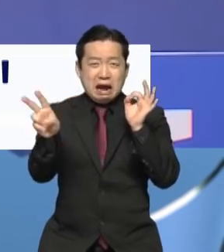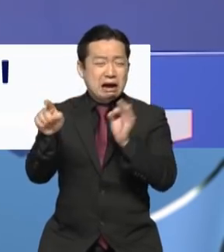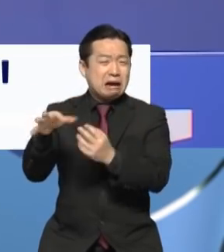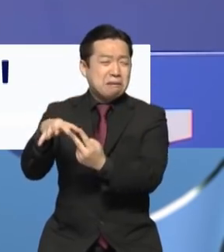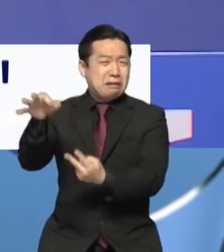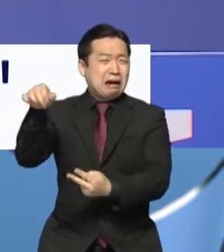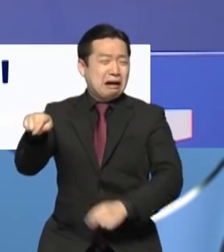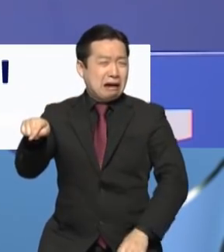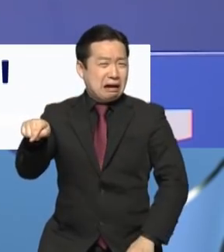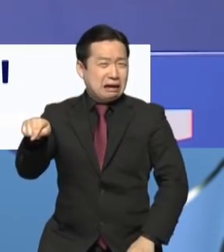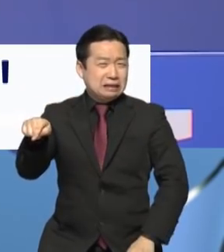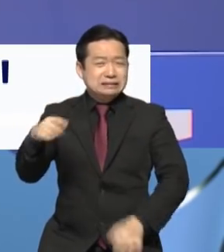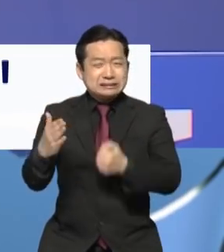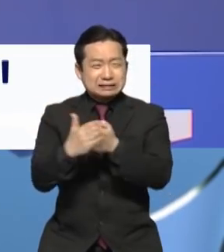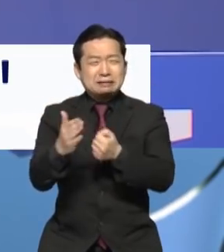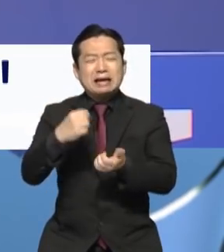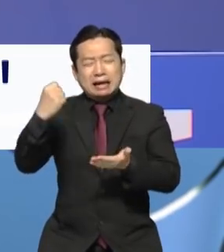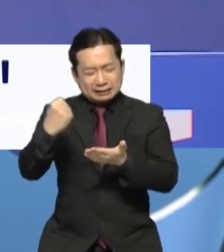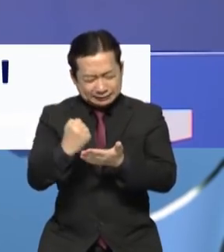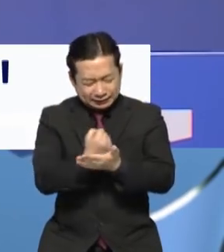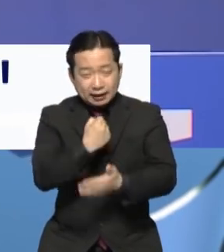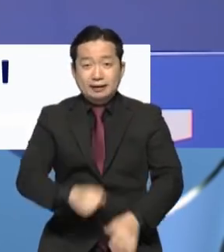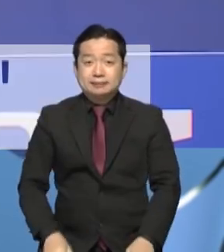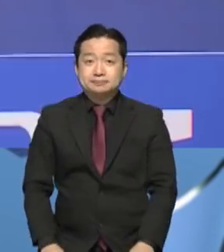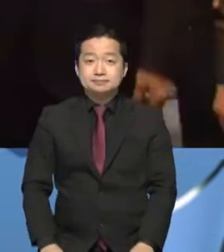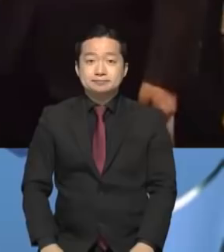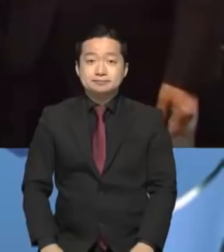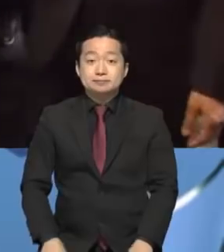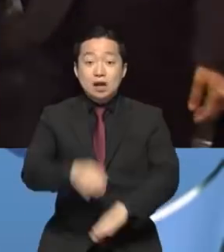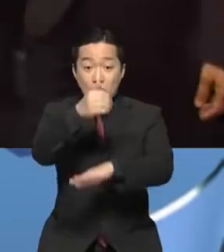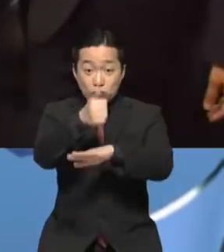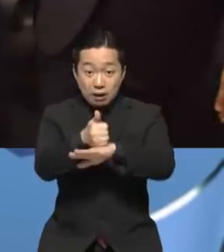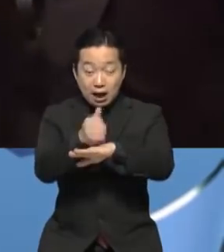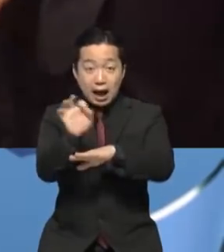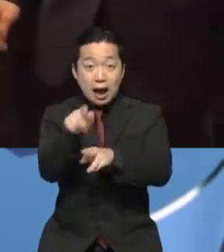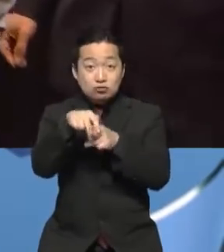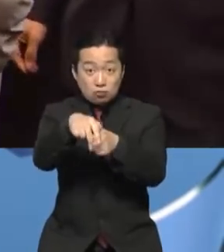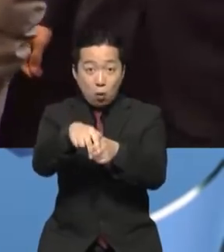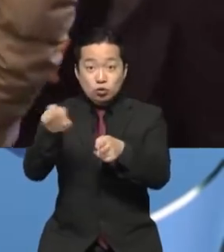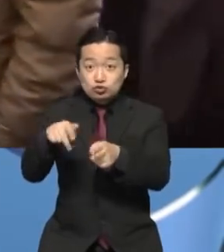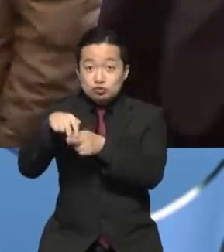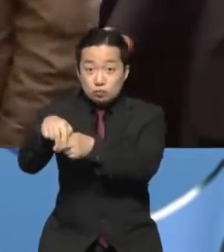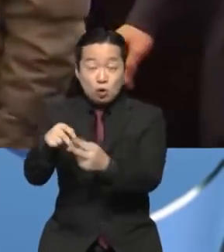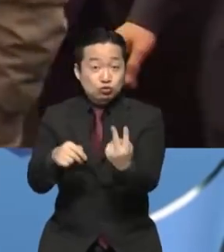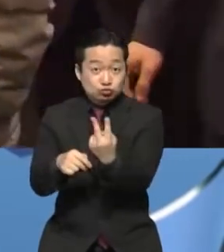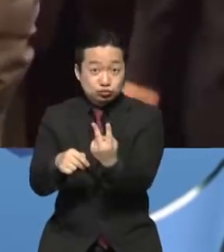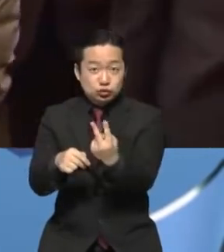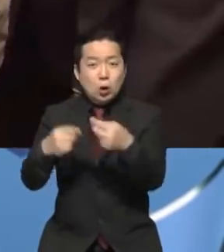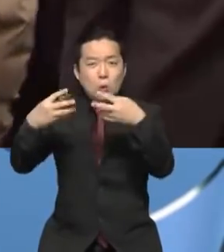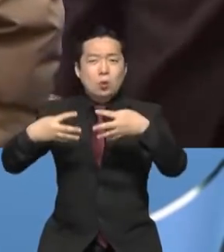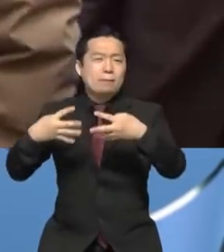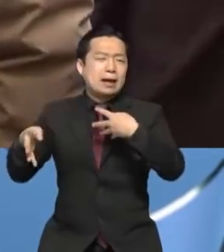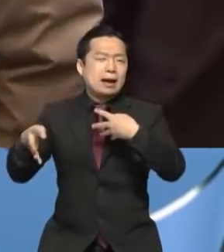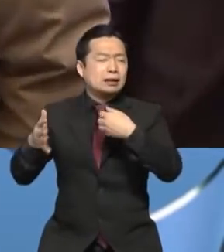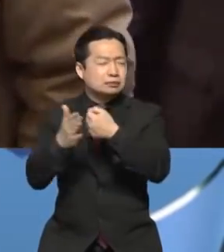야권을 택했다는 아쉬움이 교차했습니다. 하지만 결국에는 안 후보와 윤 후보 사이 조건 차이로 단일화가 성사되긴 어려울